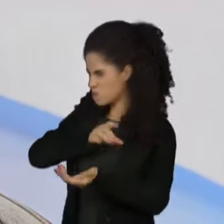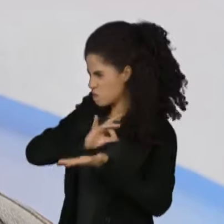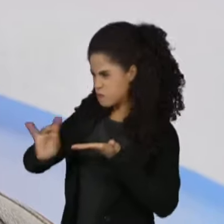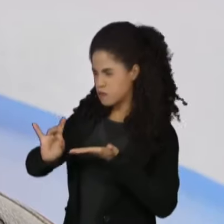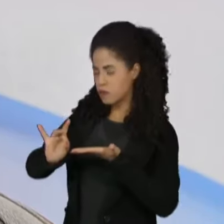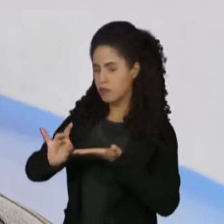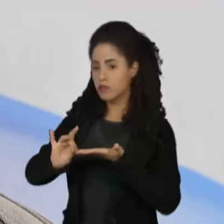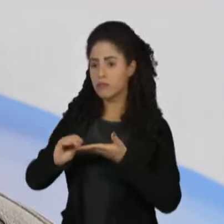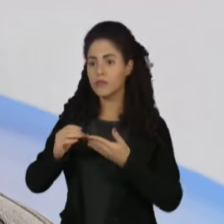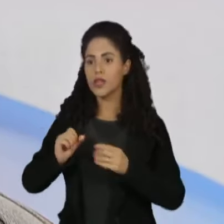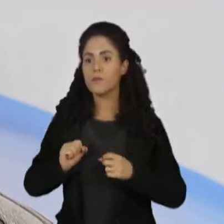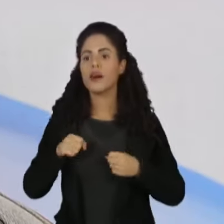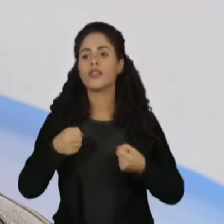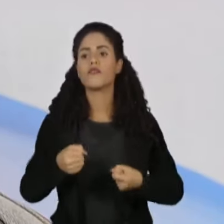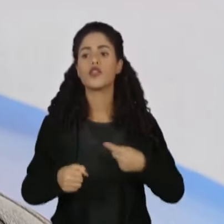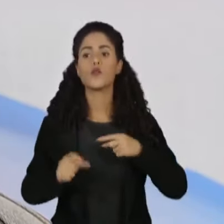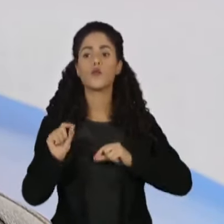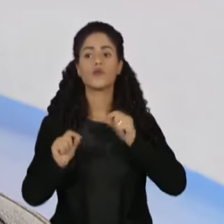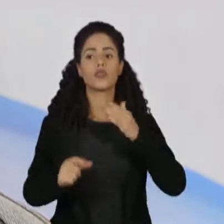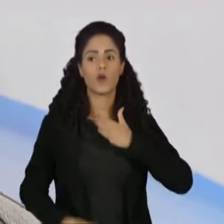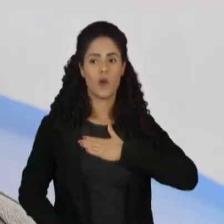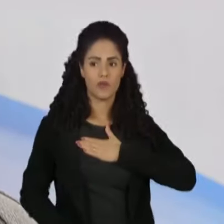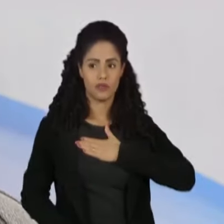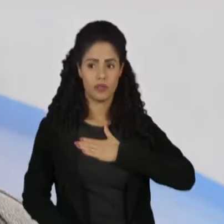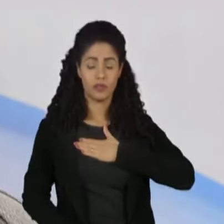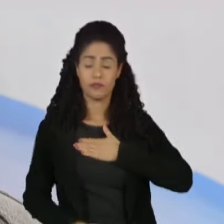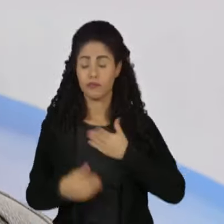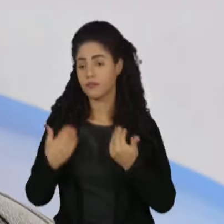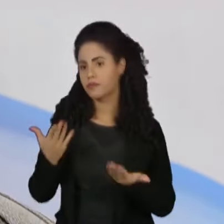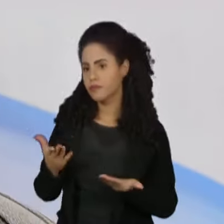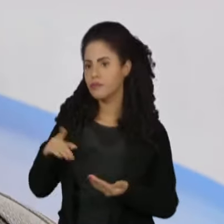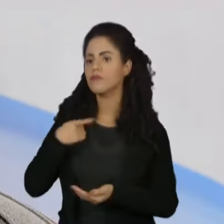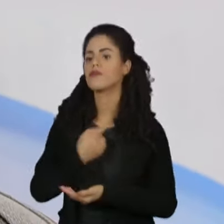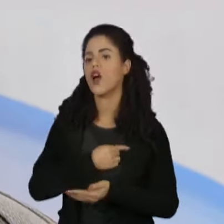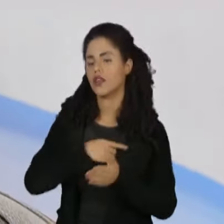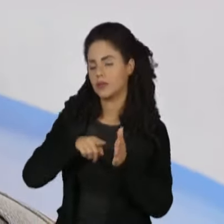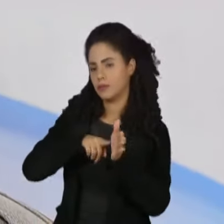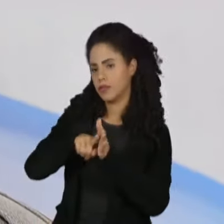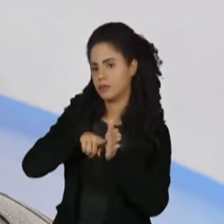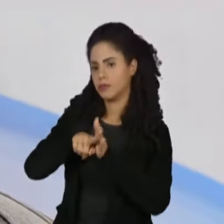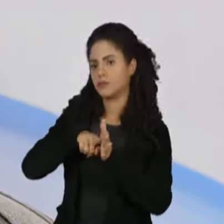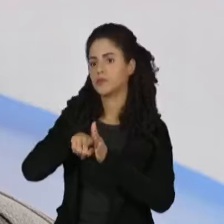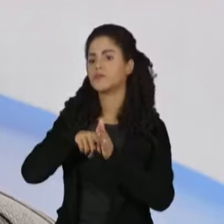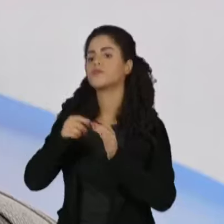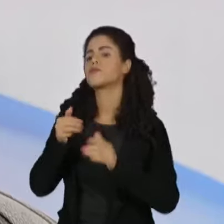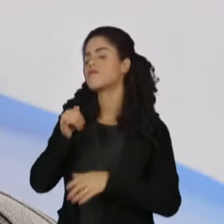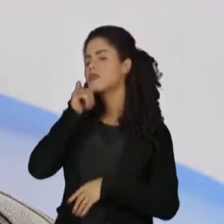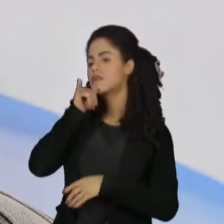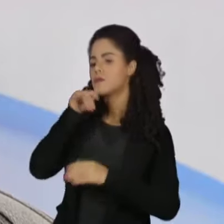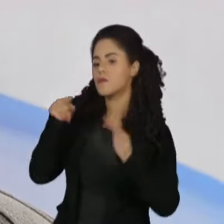para defender objetivamente o seu a gente fez um uma pesquisa que perguntou pras pessoas eh